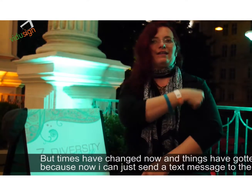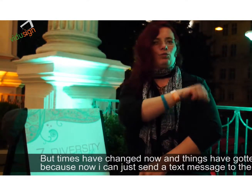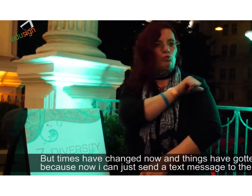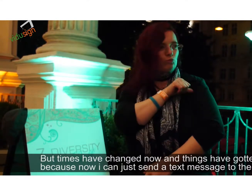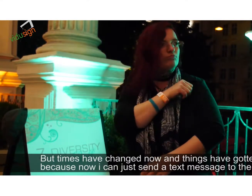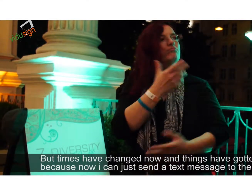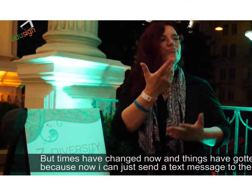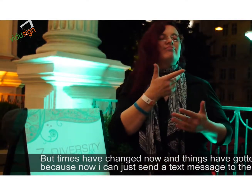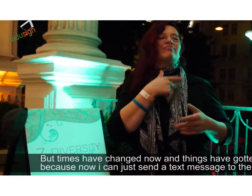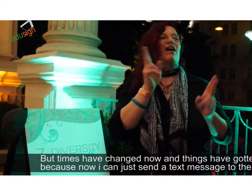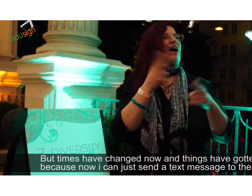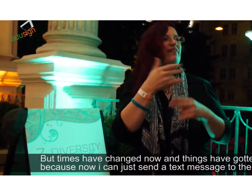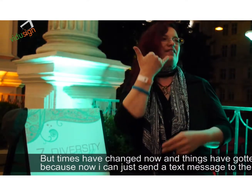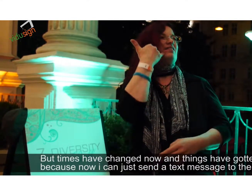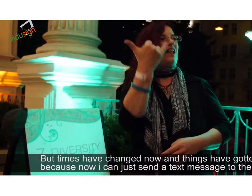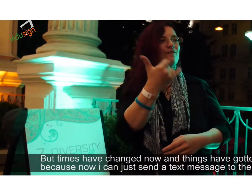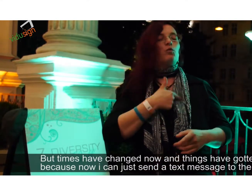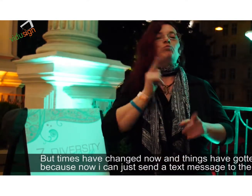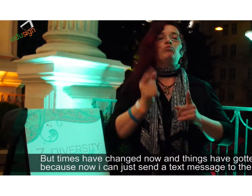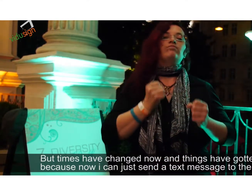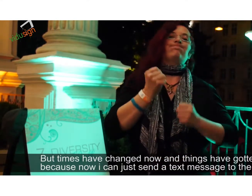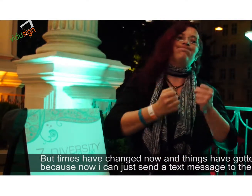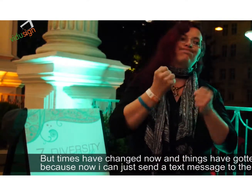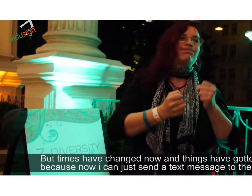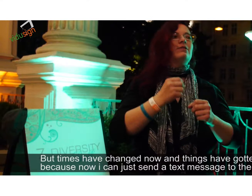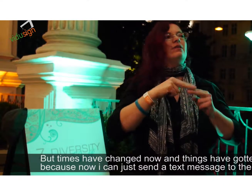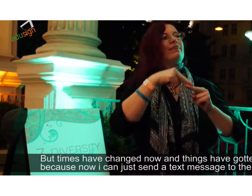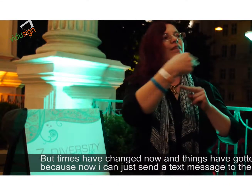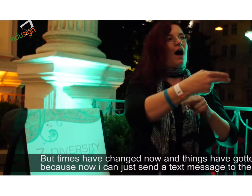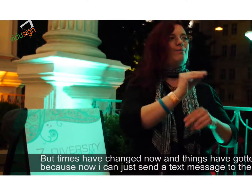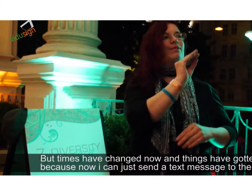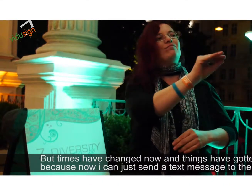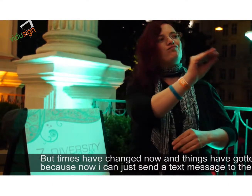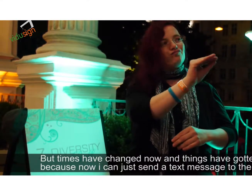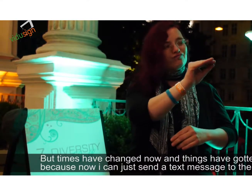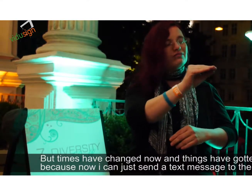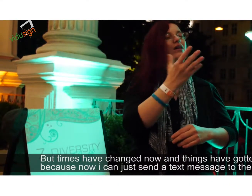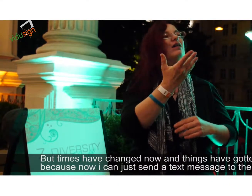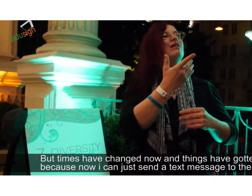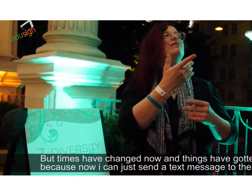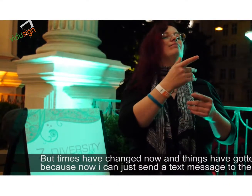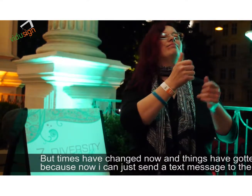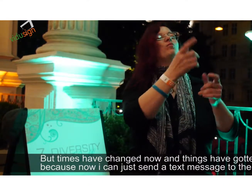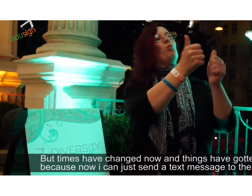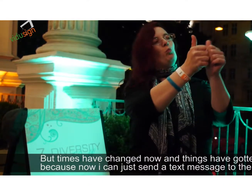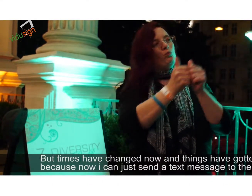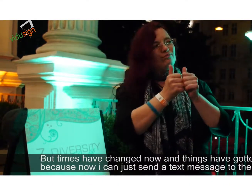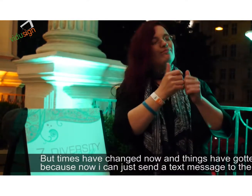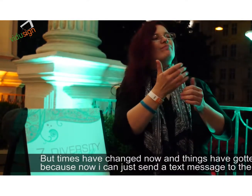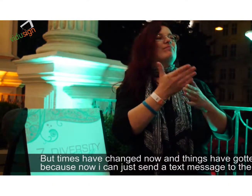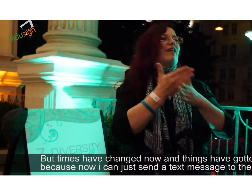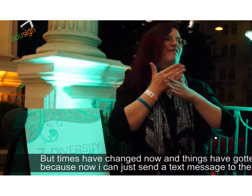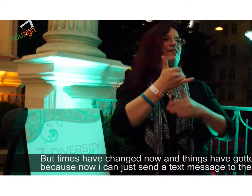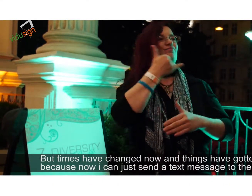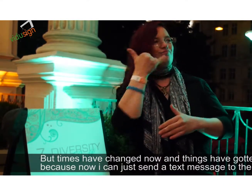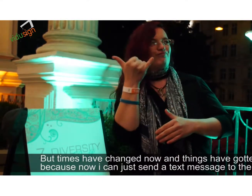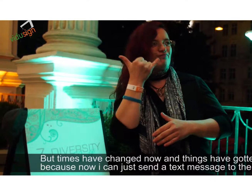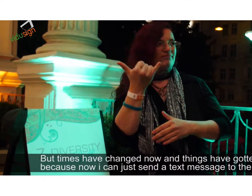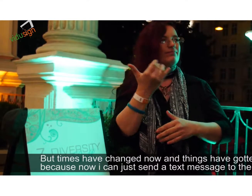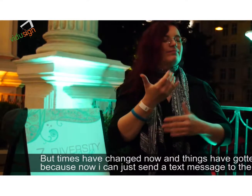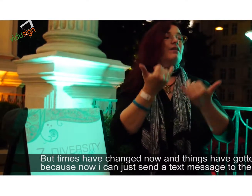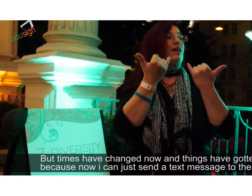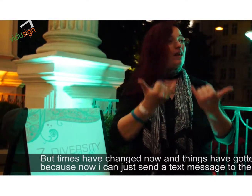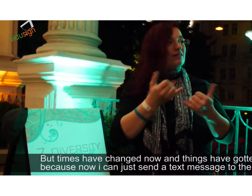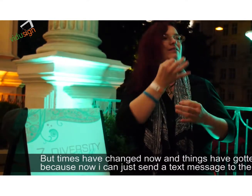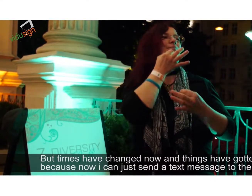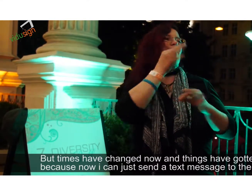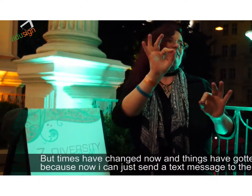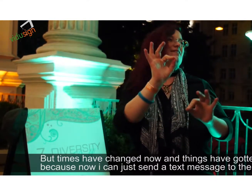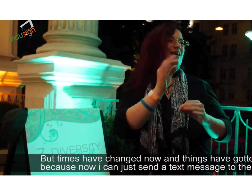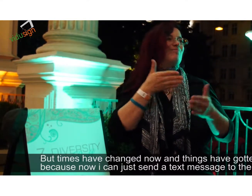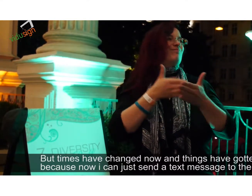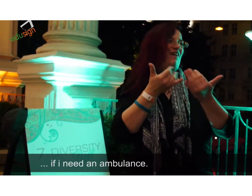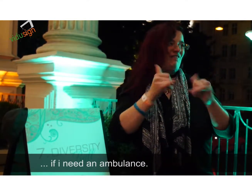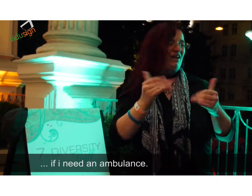Però els temps han canviat i tot està molt millor perquè ara puc enviar un missatge als serveis d’emergència…